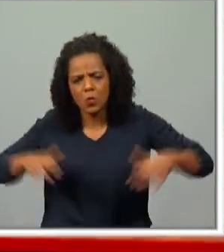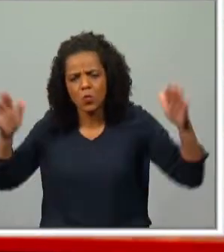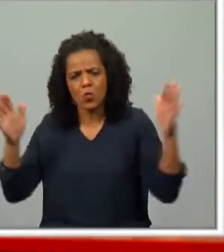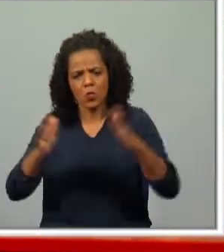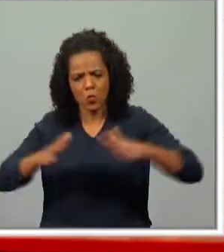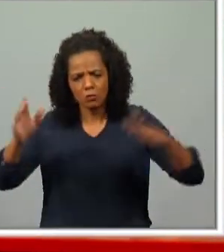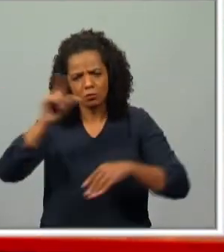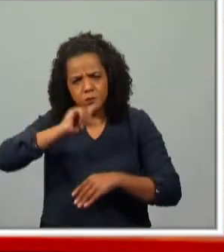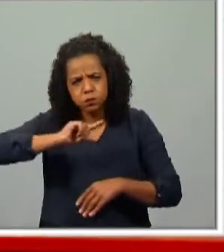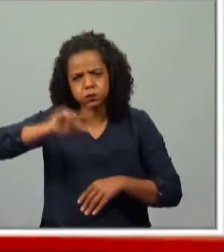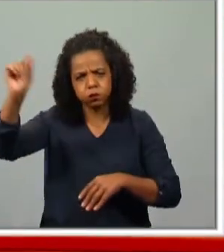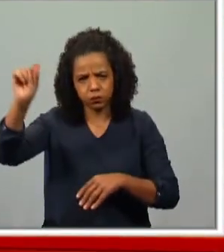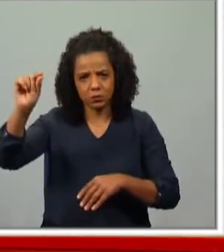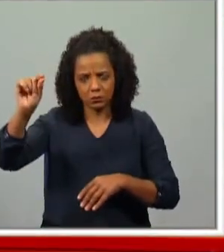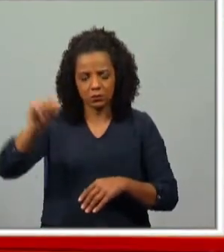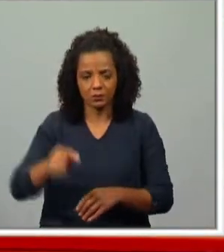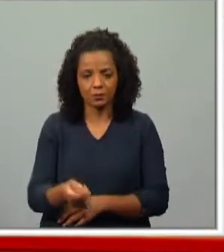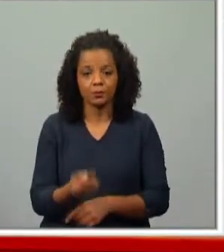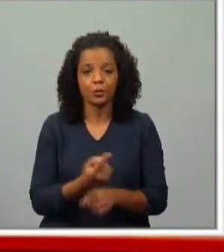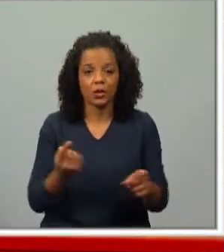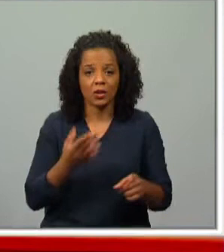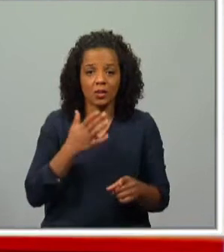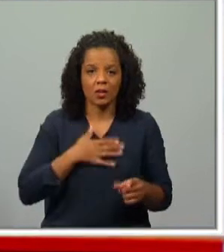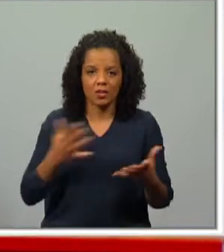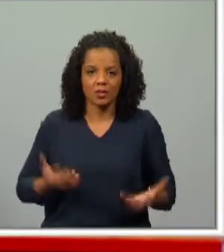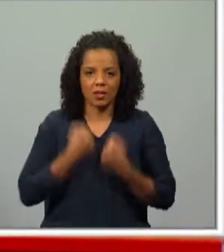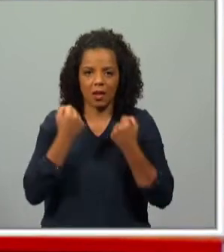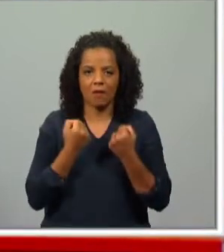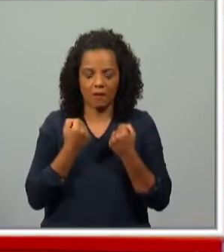para o Mais longe possível que podiam salvarem para garantirem a sua 盡可能遠保存以確保您的